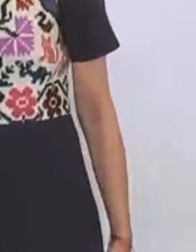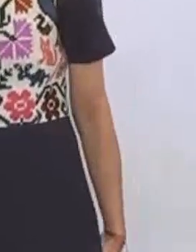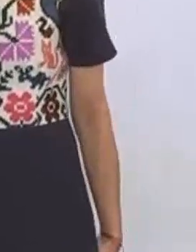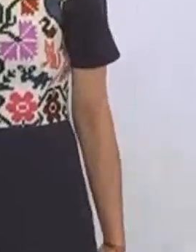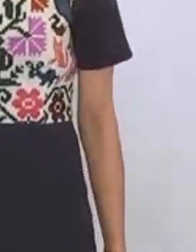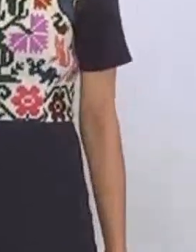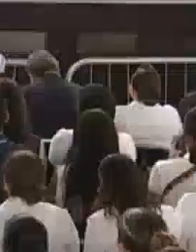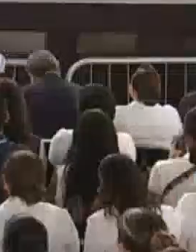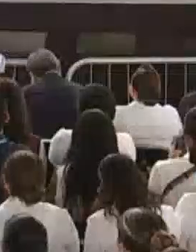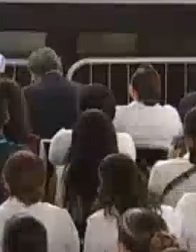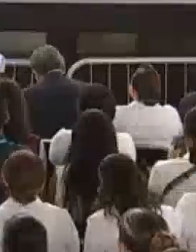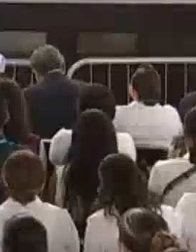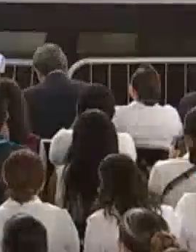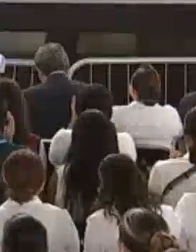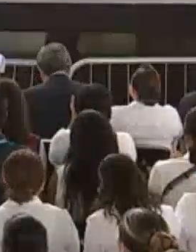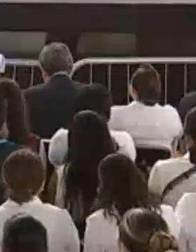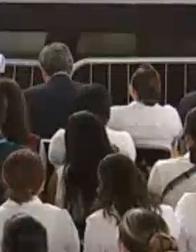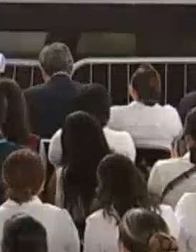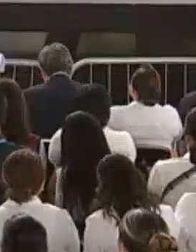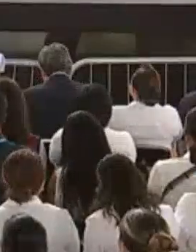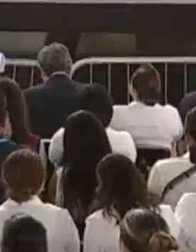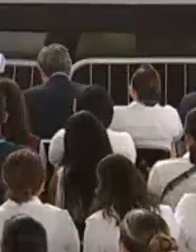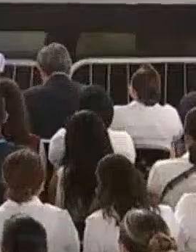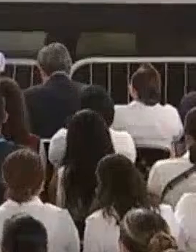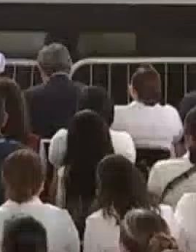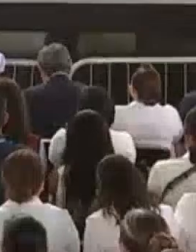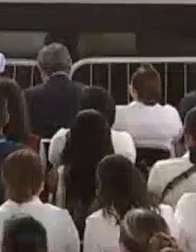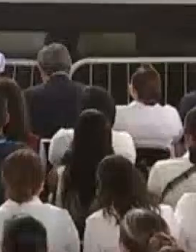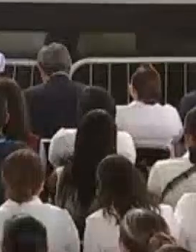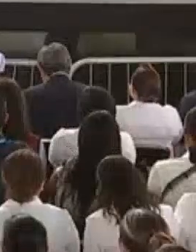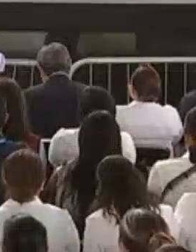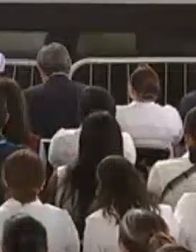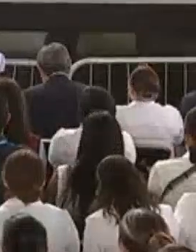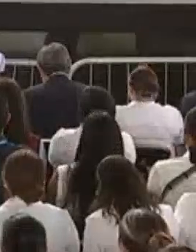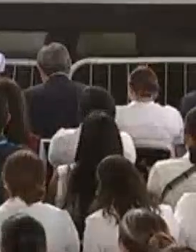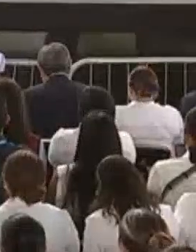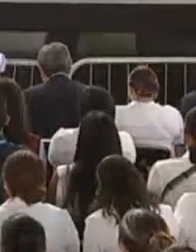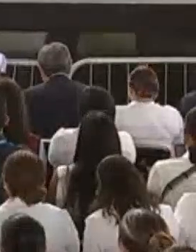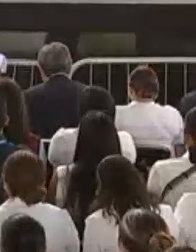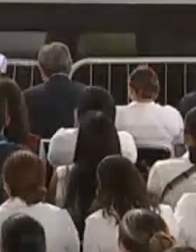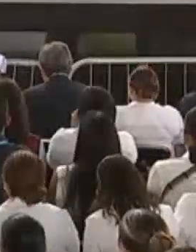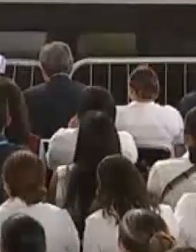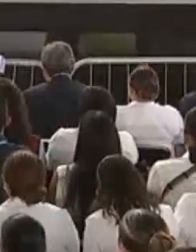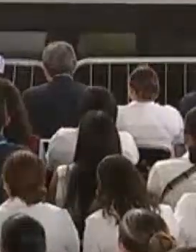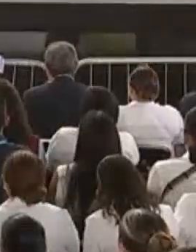A continuación hace uso de la palabra el director general del Iste,